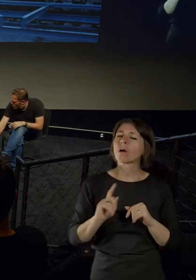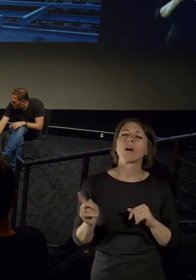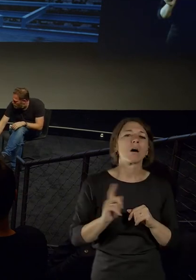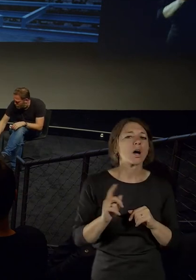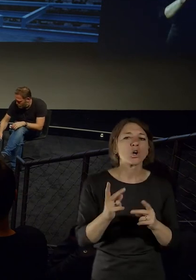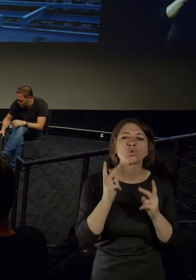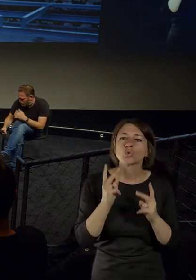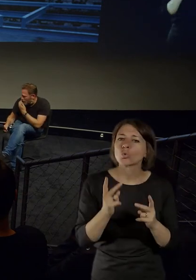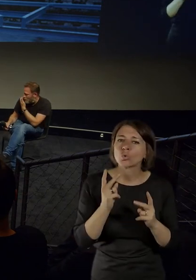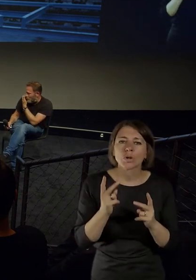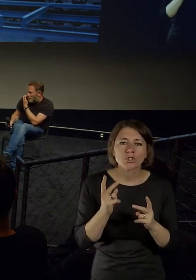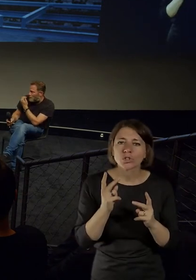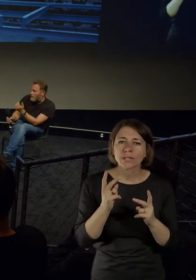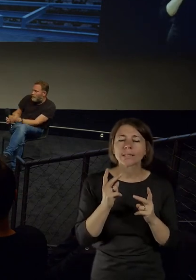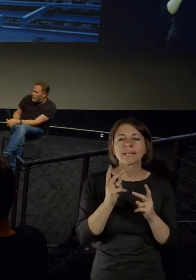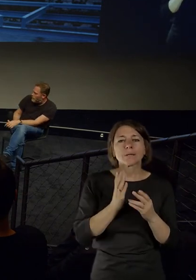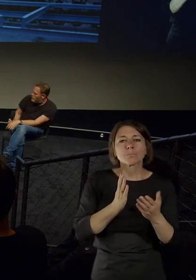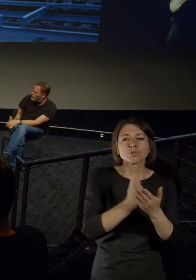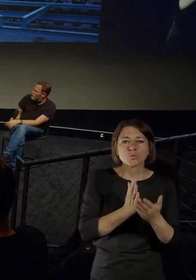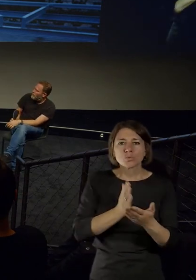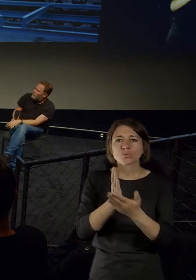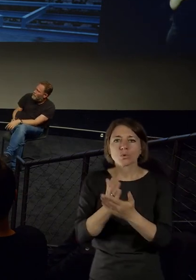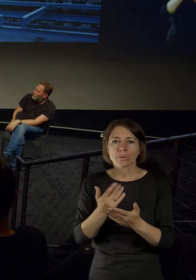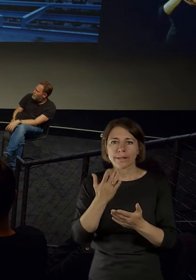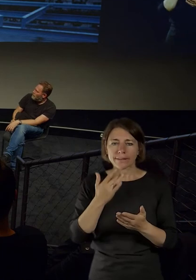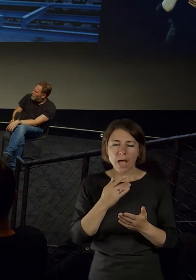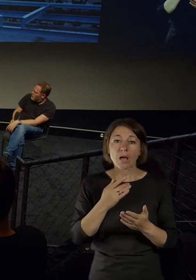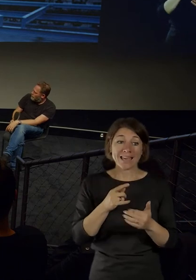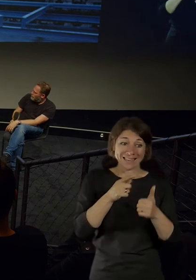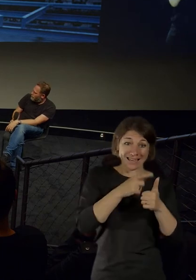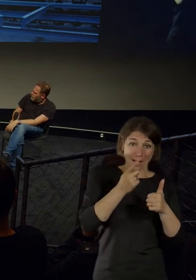Tak je to jedna z vrstev Metropolitního plánu. To znamená, že musím dodržet všechny ty ostatní.